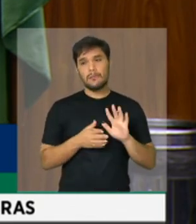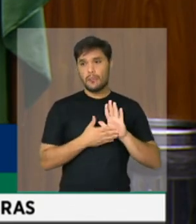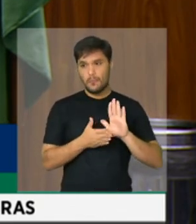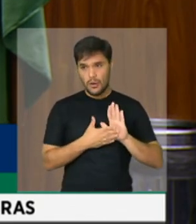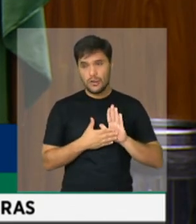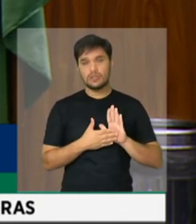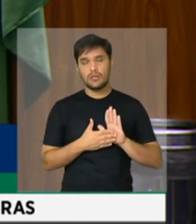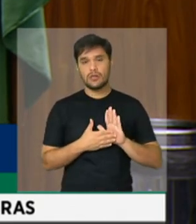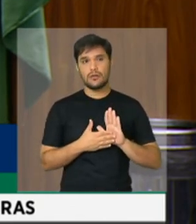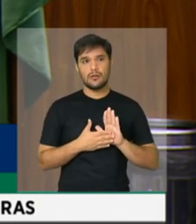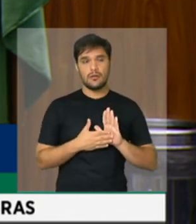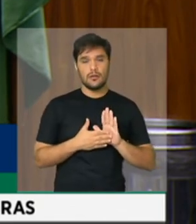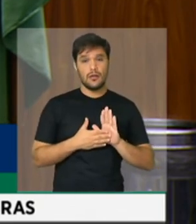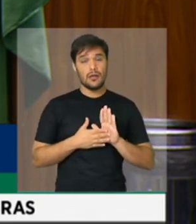ALGUMAS DUAS MEDIDAS APENAS QUE MOSTRAM A IMPORTÂNCIA